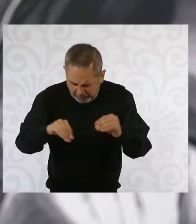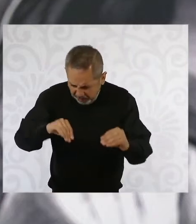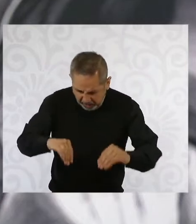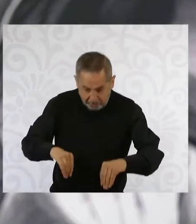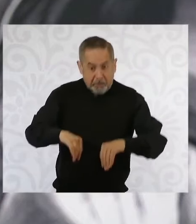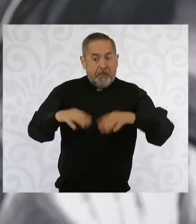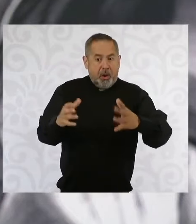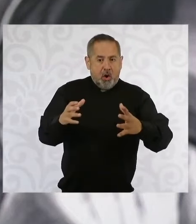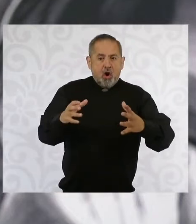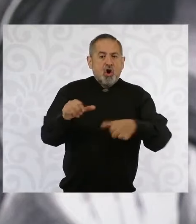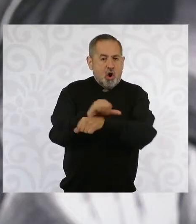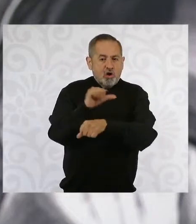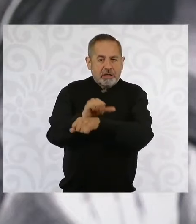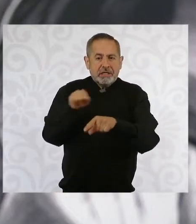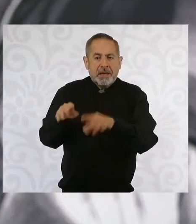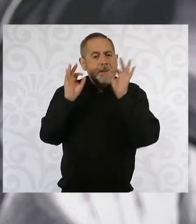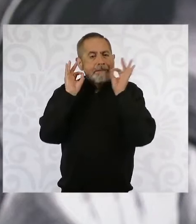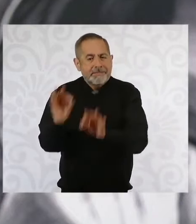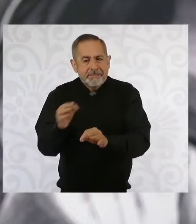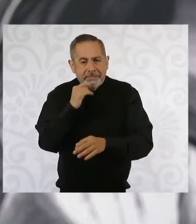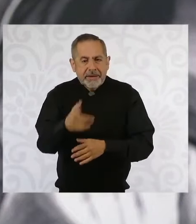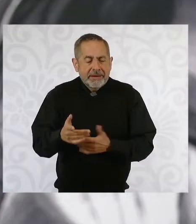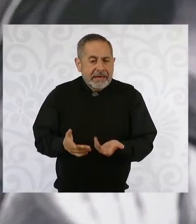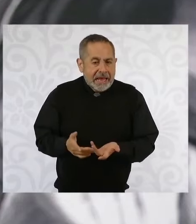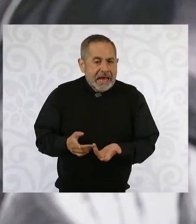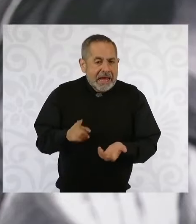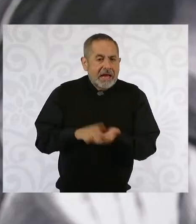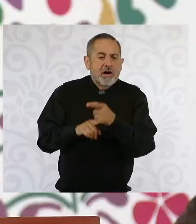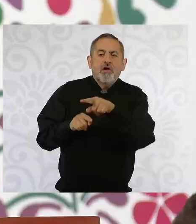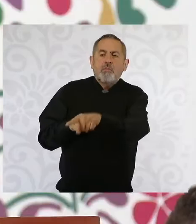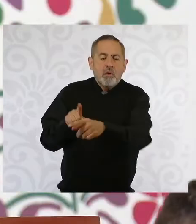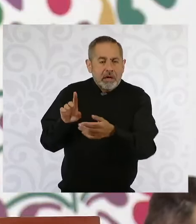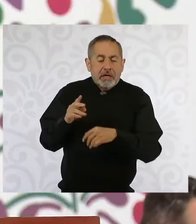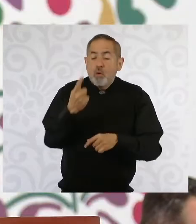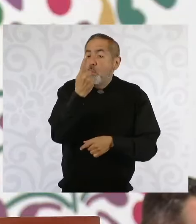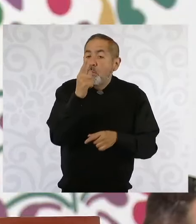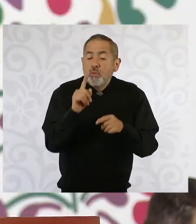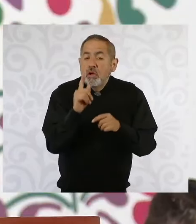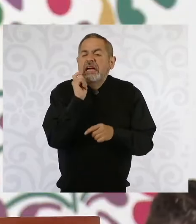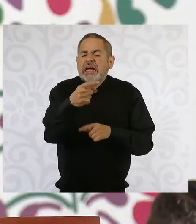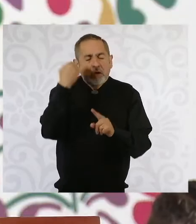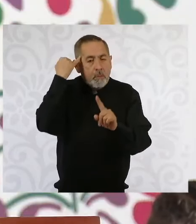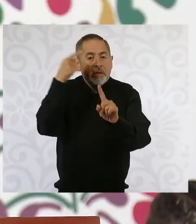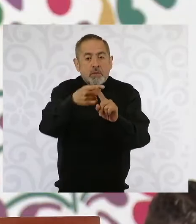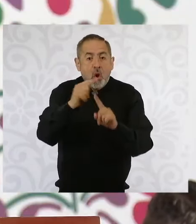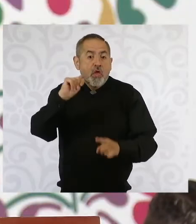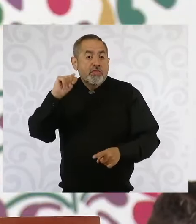no es la tecnología sino la tecnología a ese costo Y eso quiere decir que estamos haciendo